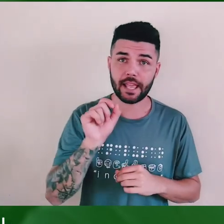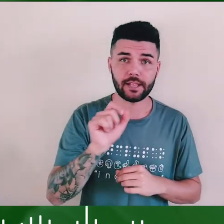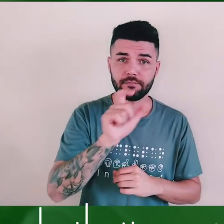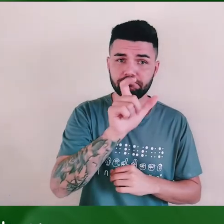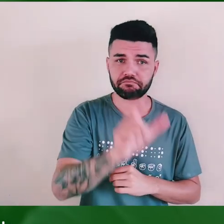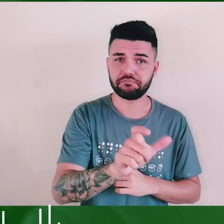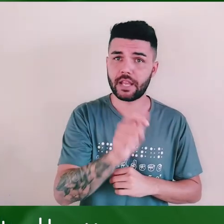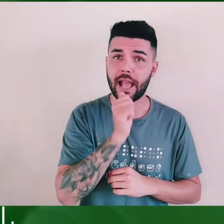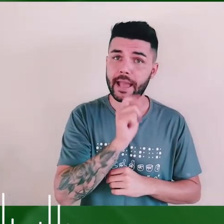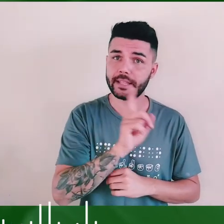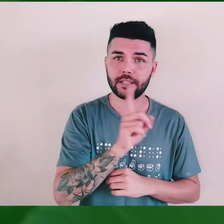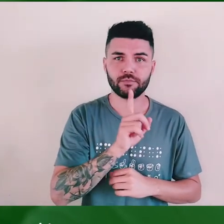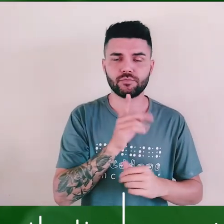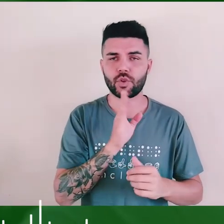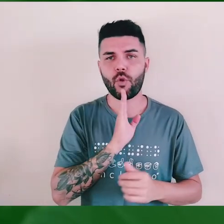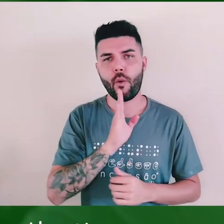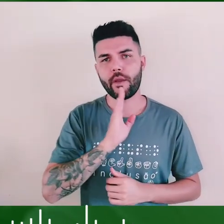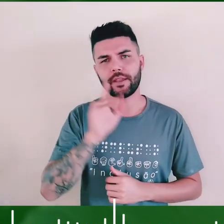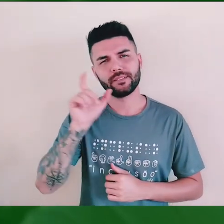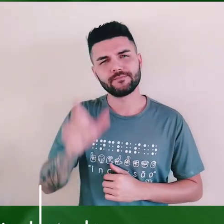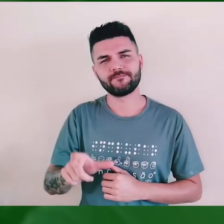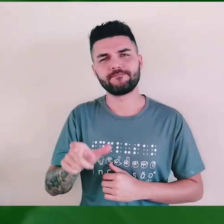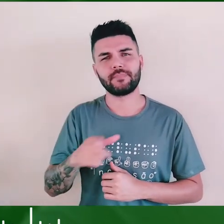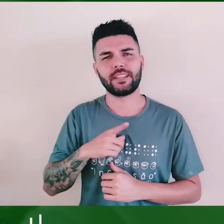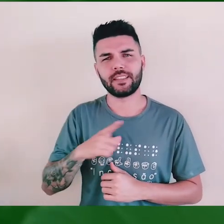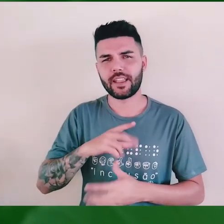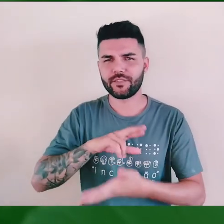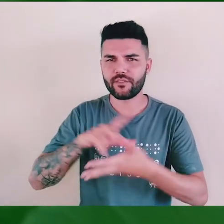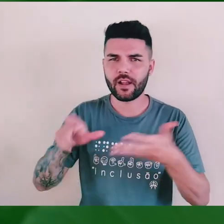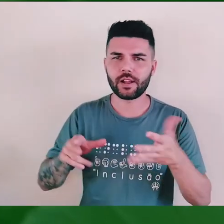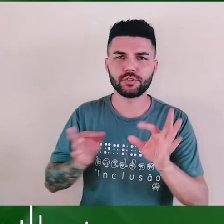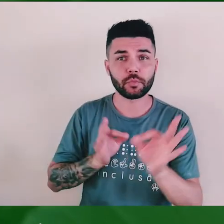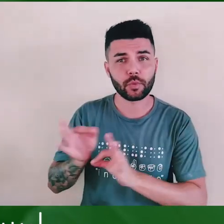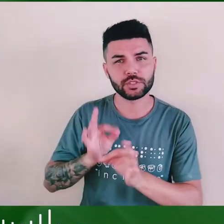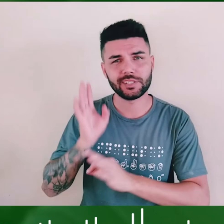no Instagram pois temos muitos projetos legais, de vários aspectos diferentes, aspectos culturais,